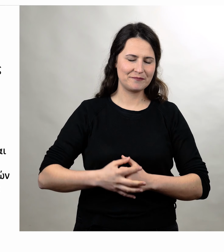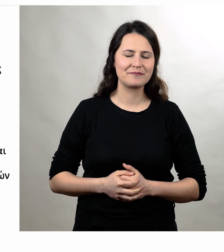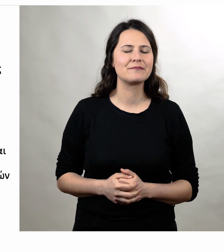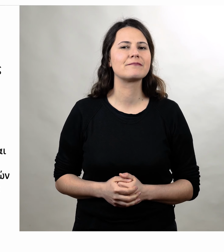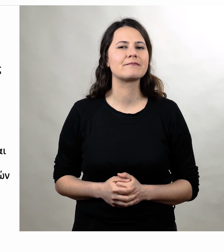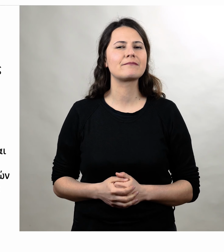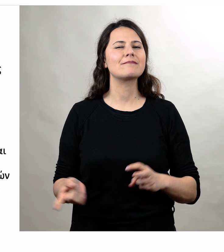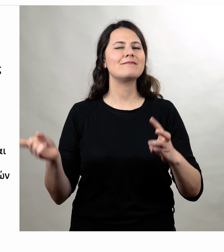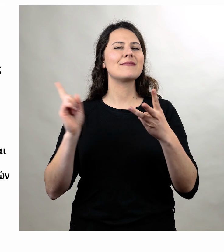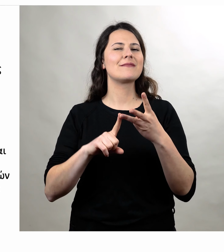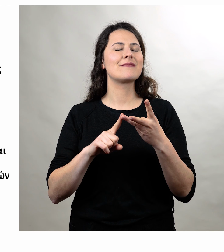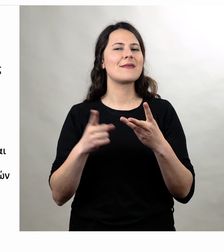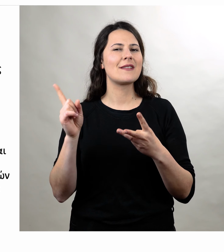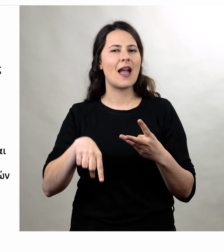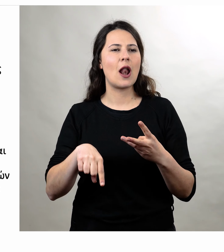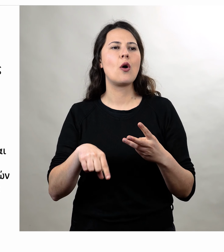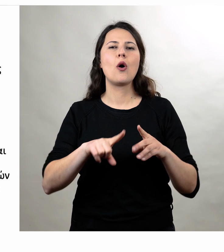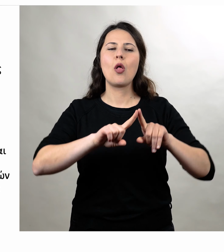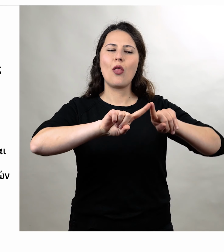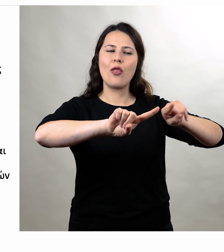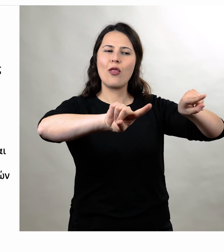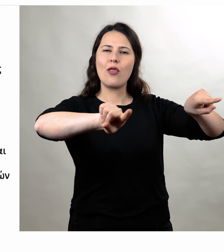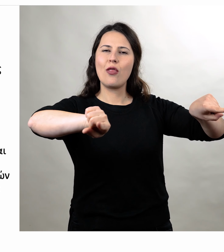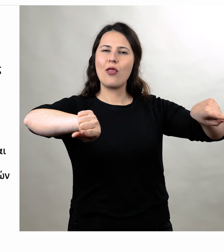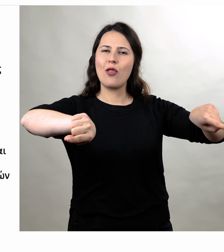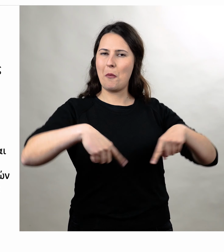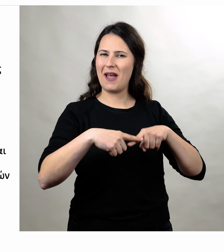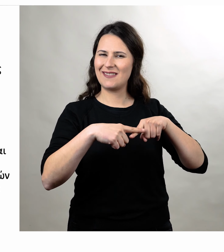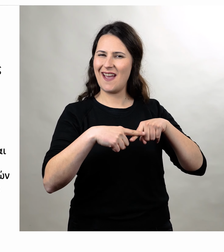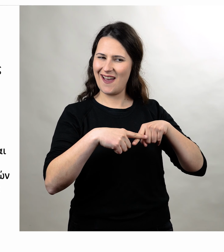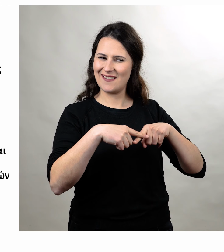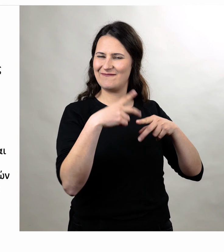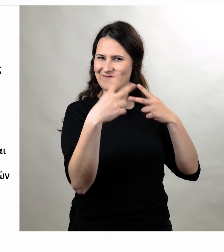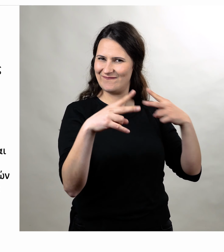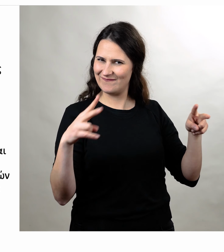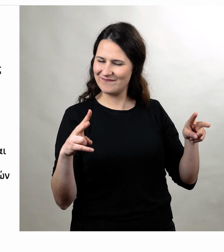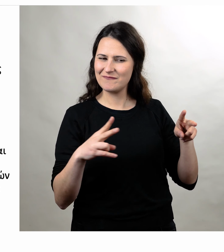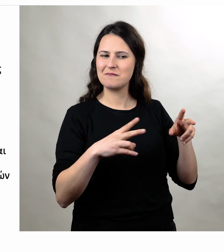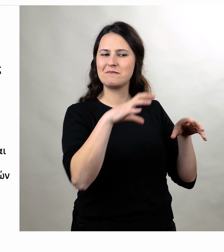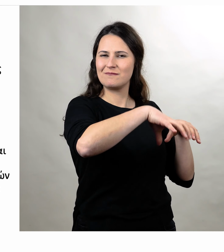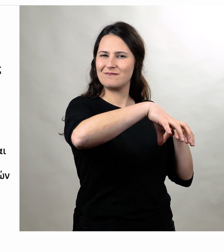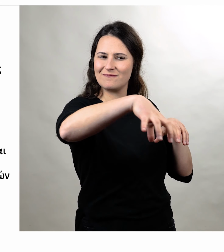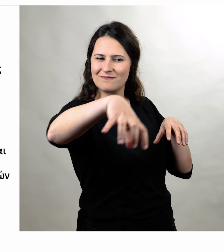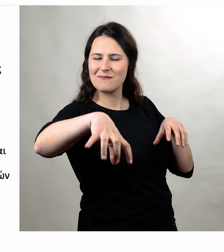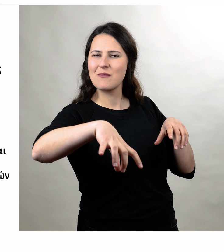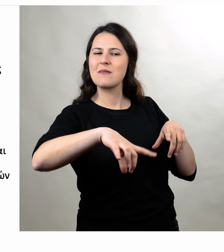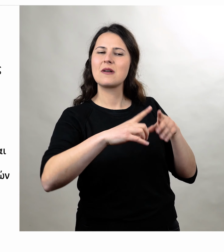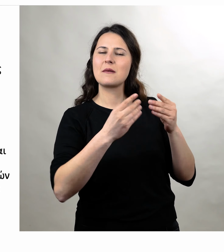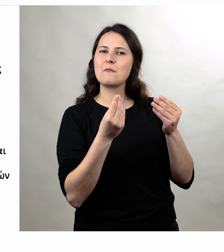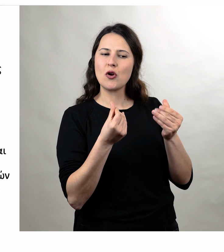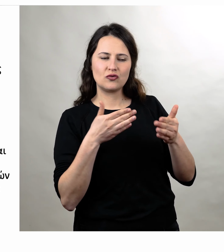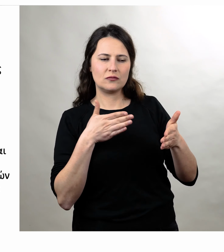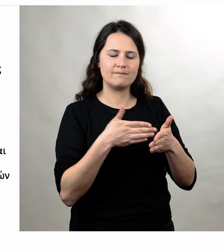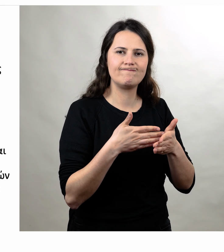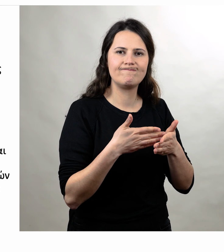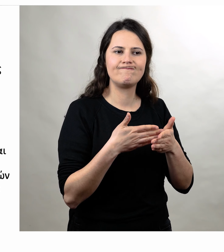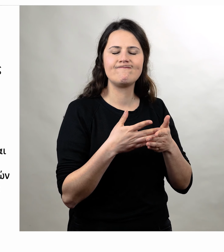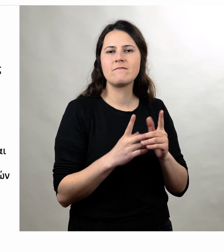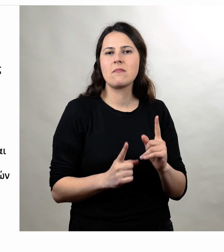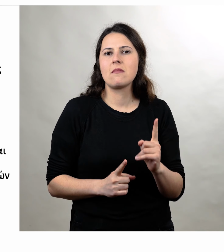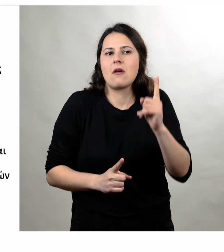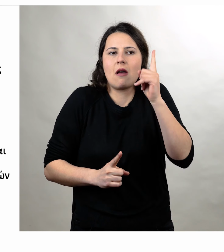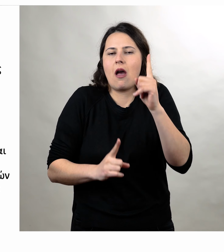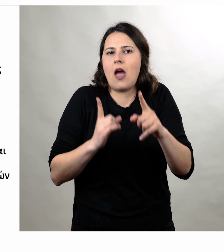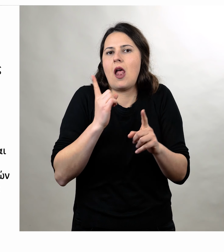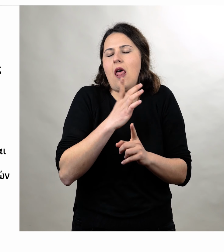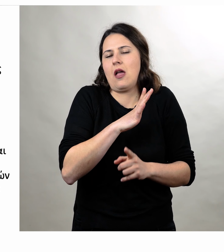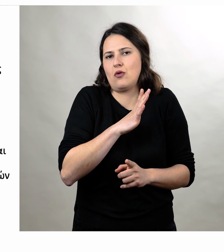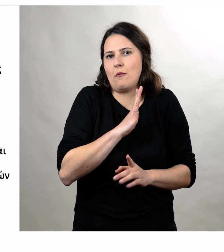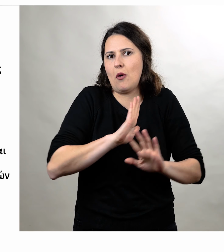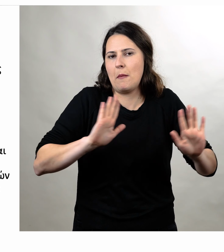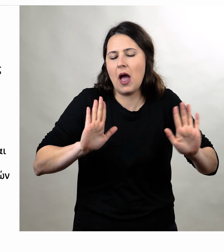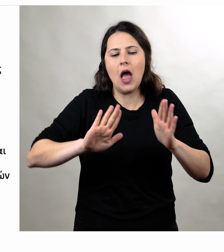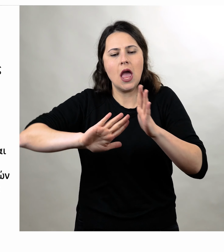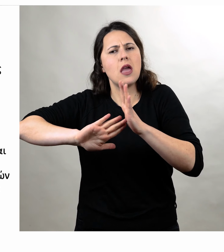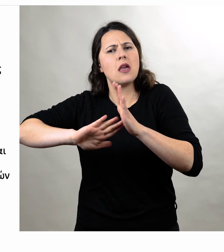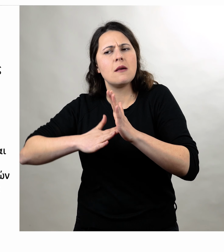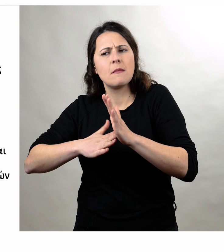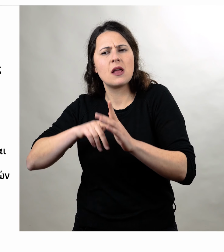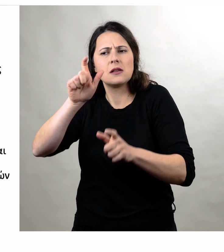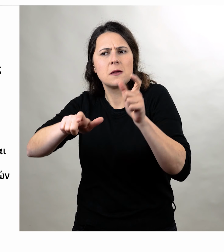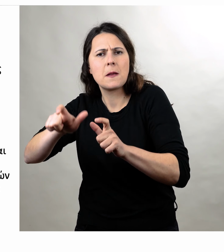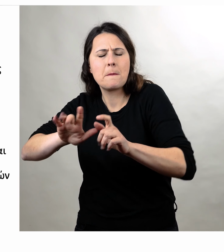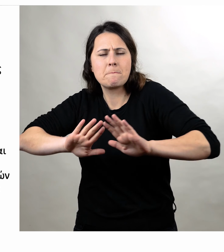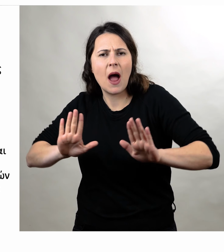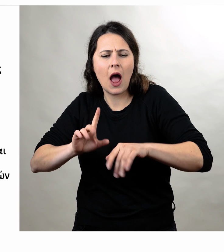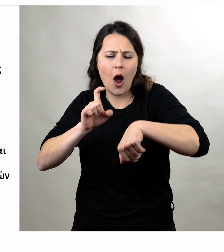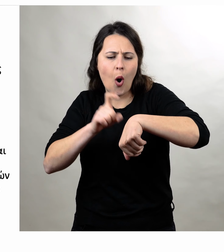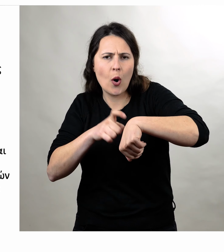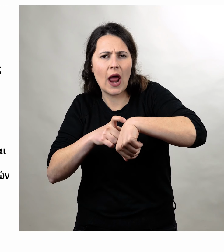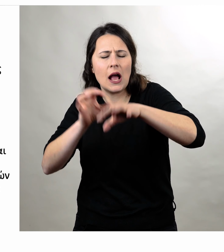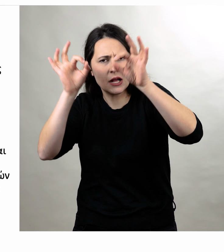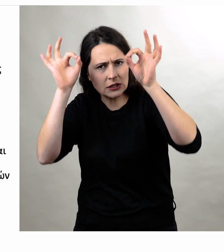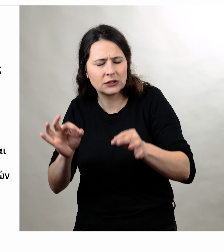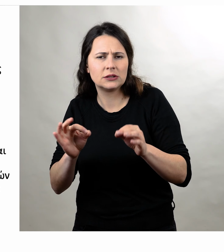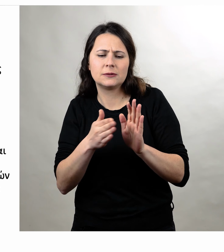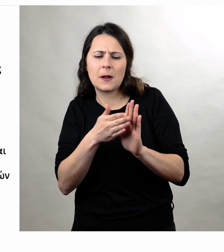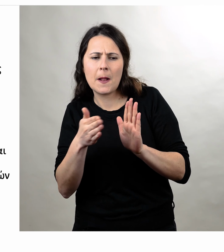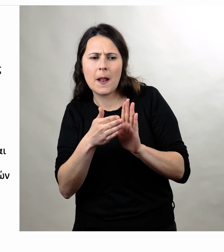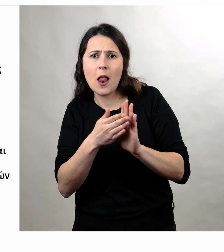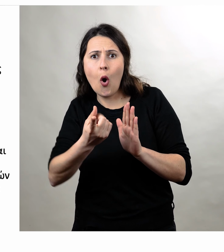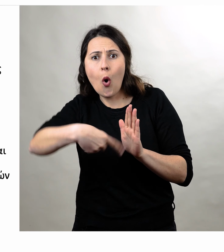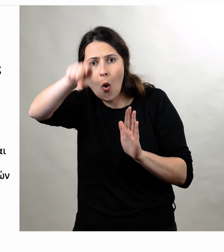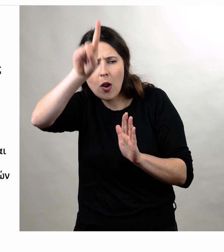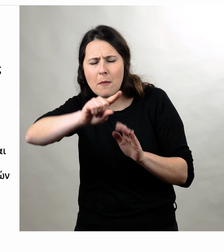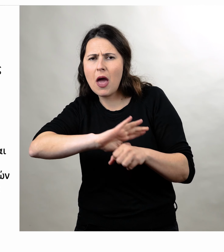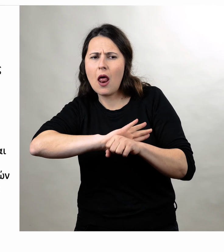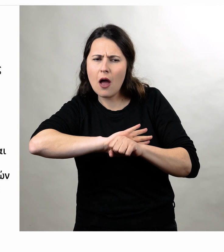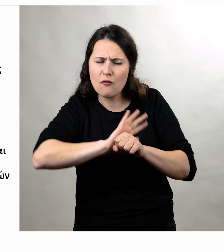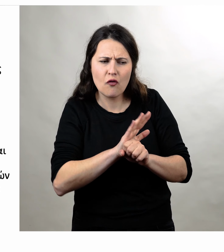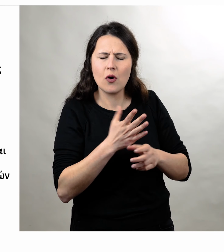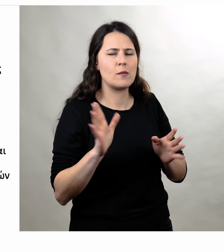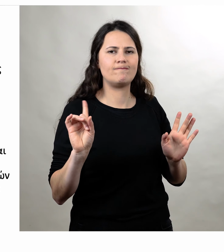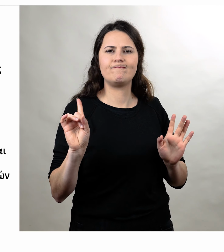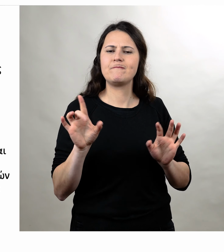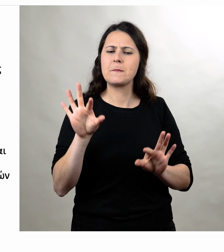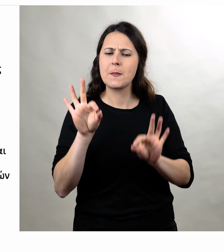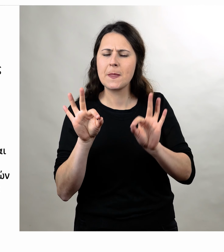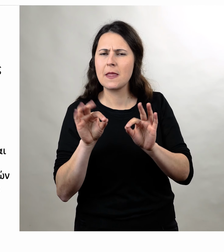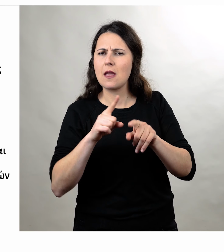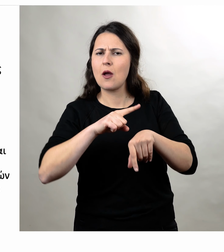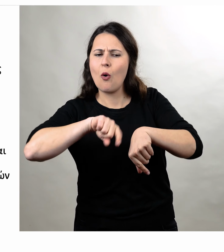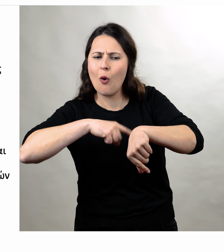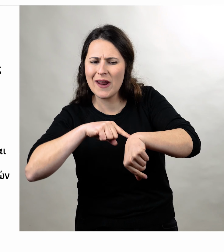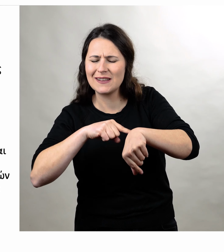Να περιορίσουν την πρόσβαση στα δωμάτια των επιβατών. Πιο αναλυτικά, να έχει πρόσβαση συγκεκριμένο προσωπικό και μόνο συγκεκριμένες ώρες της ημέρας.